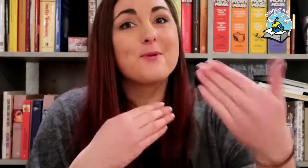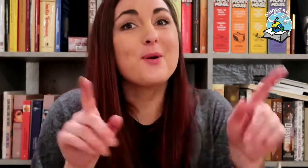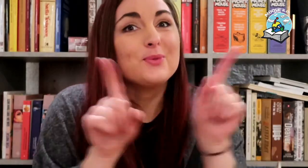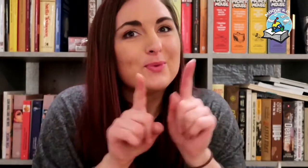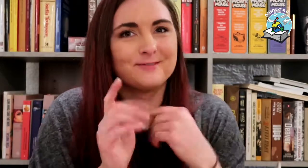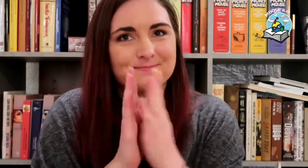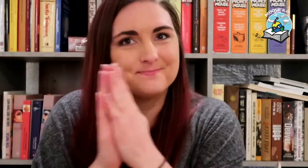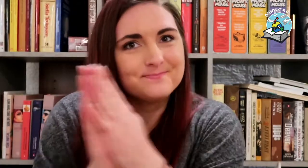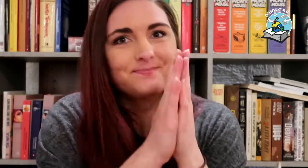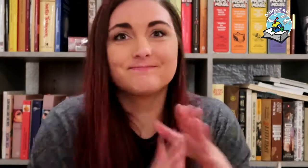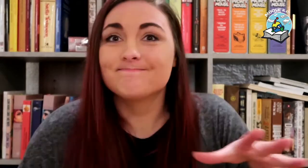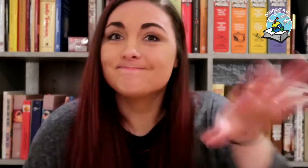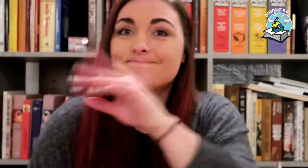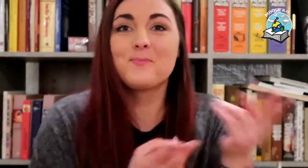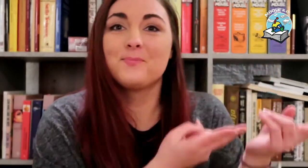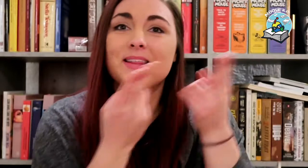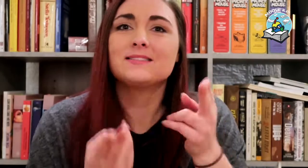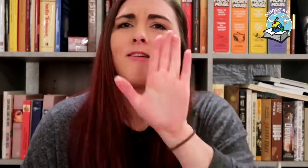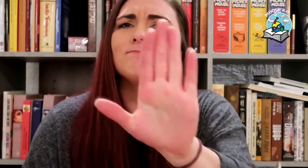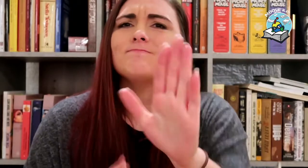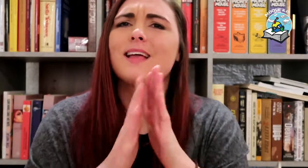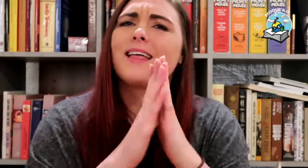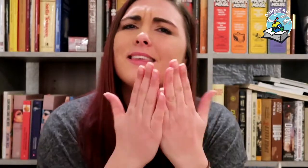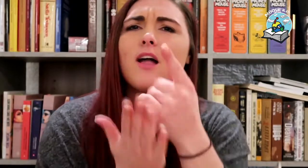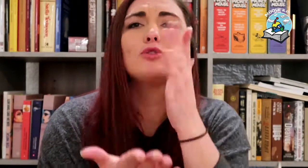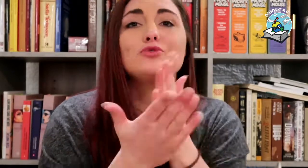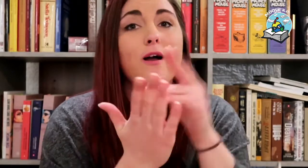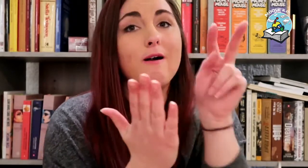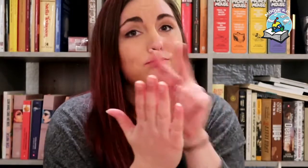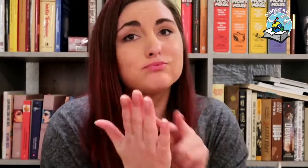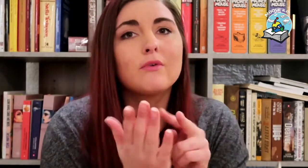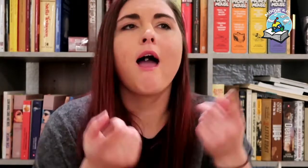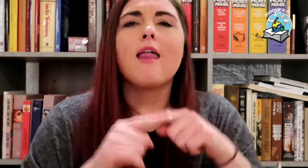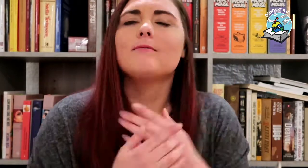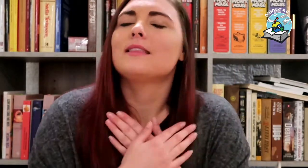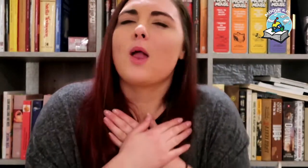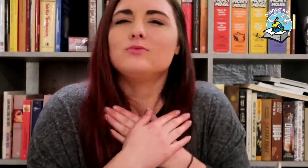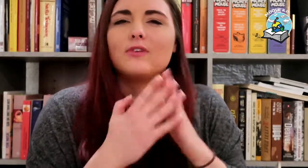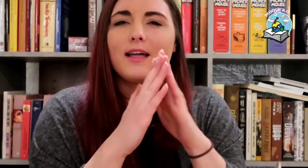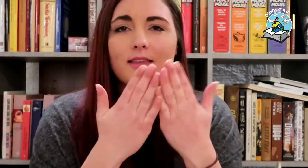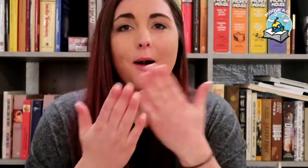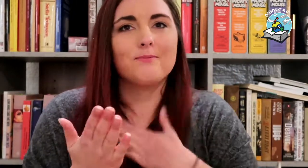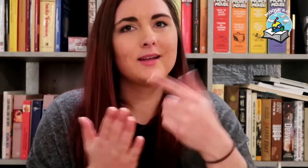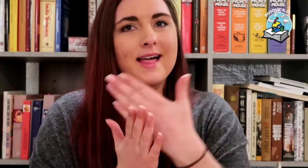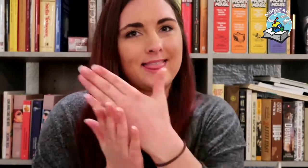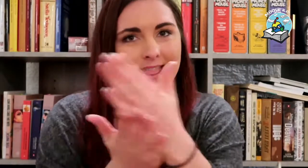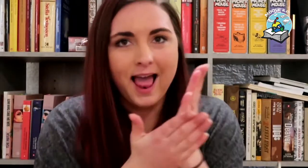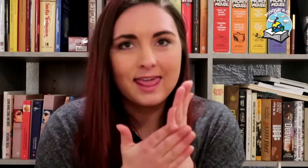Tudi vam prosim, da prinesete knjigo, ki ste jo že prebrali ali najljubšo knjigo, ki bi jih delili nam.